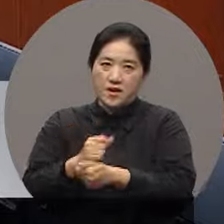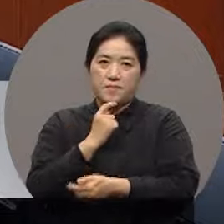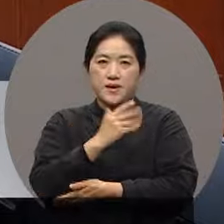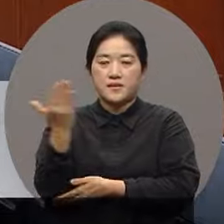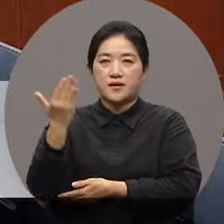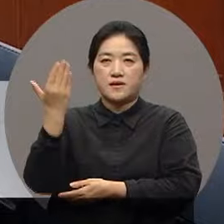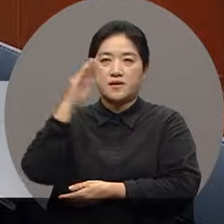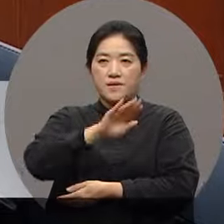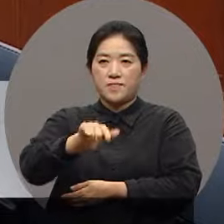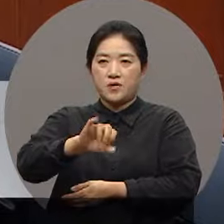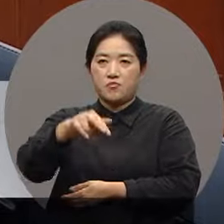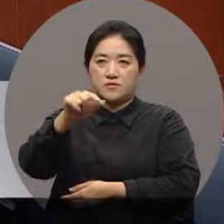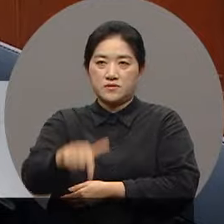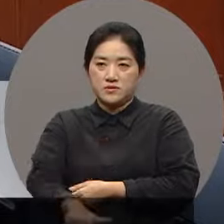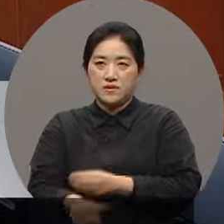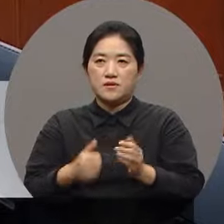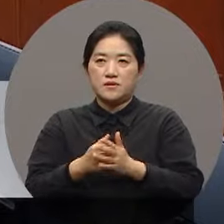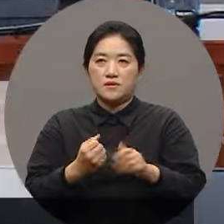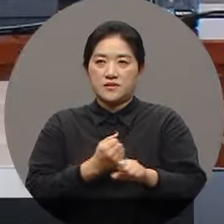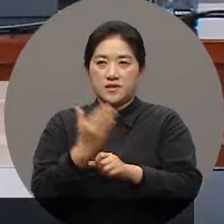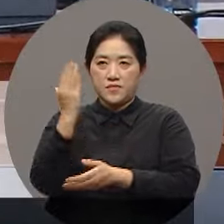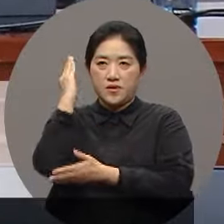구체적인 제안을 하겠다고 밝혔습니다.